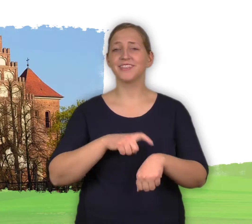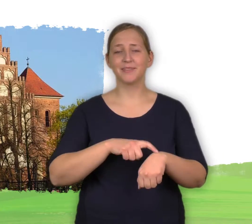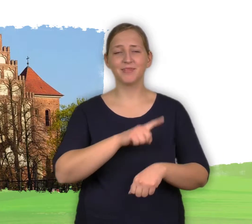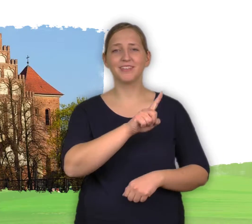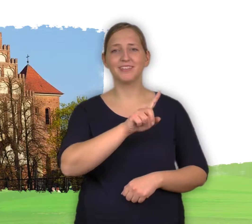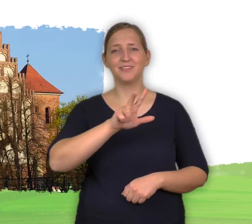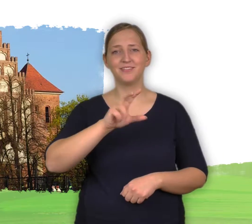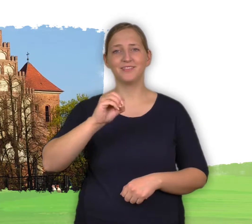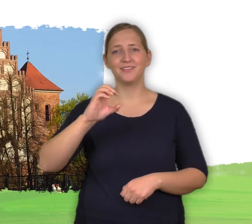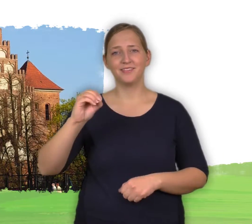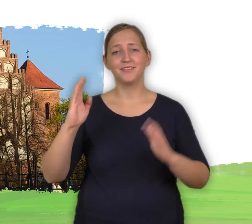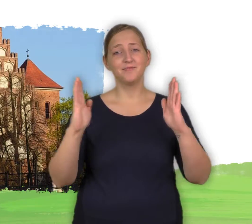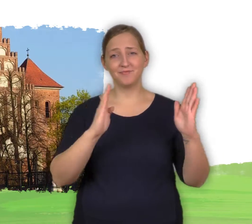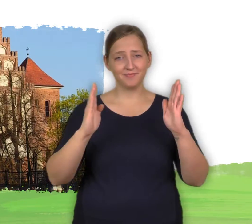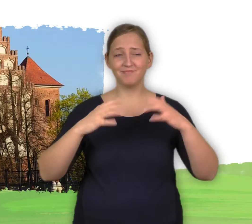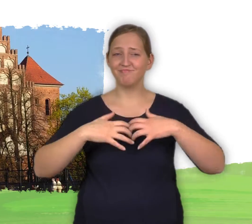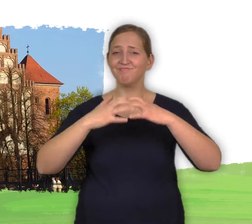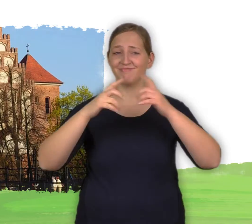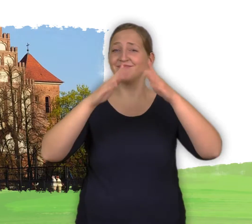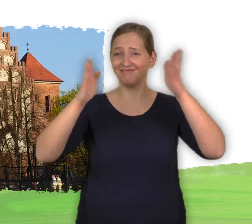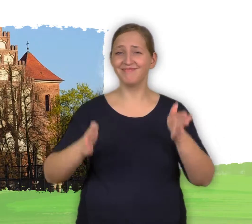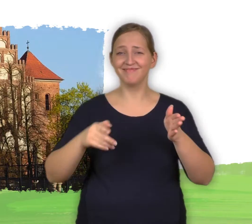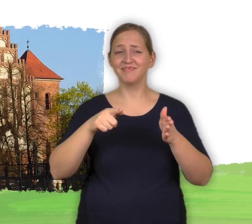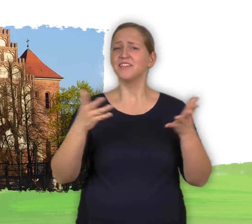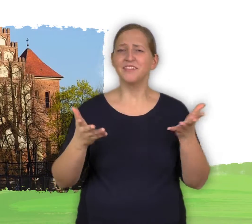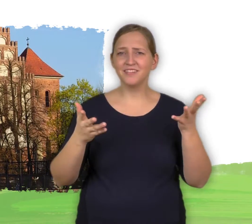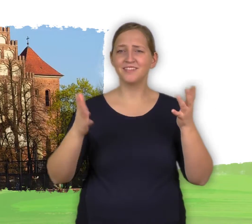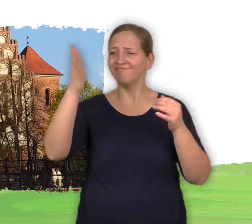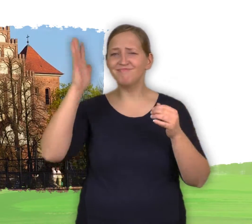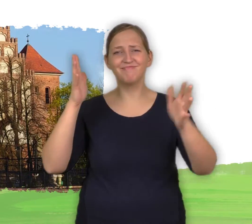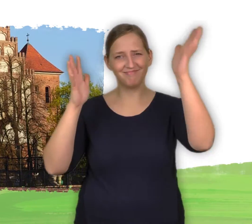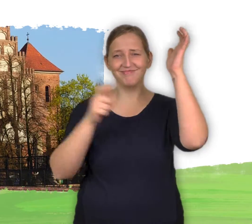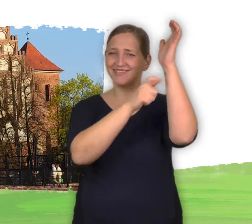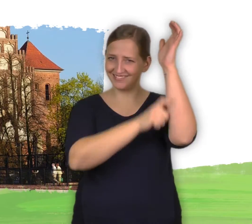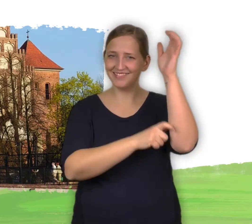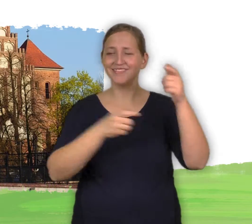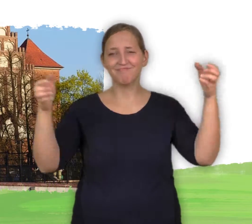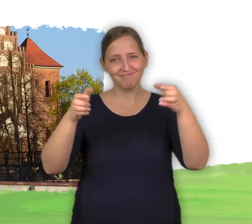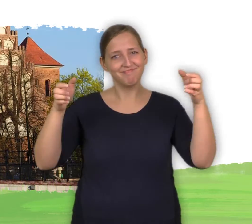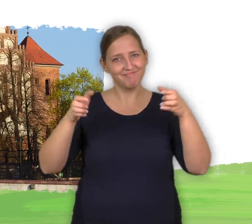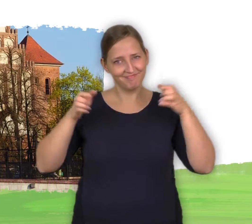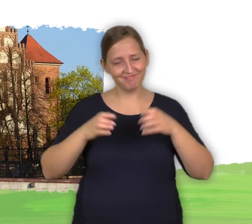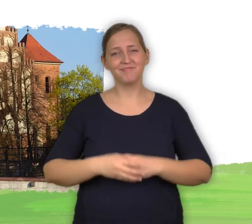Powstał w XIV w. jako drewniana budowla,